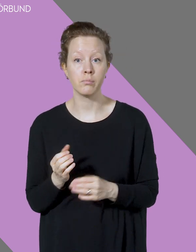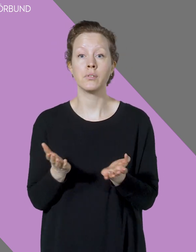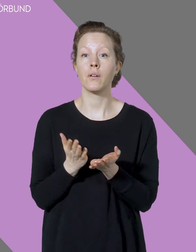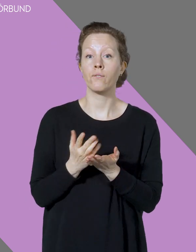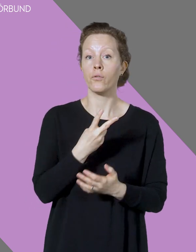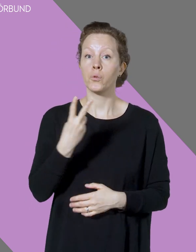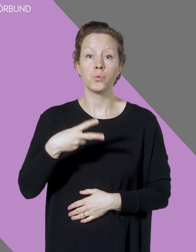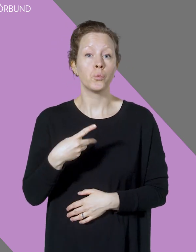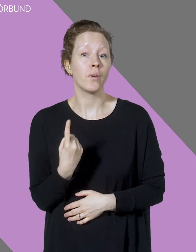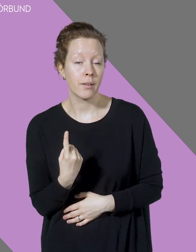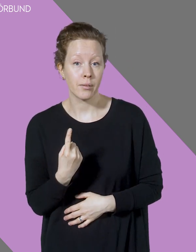jämfört med 2021.